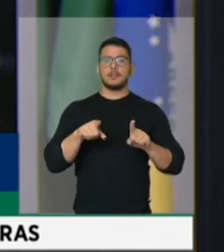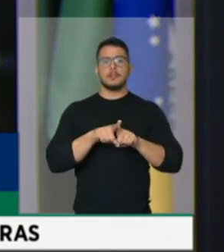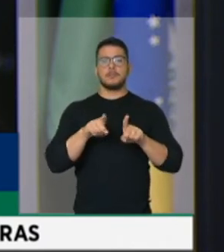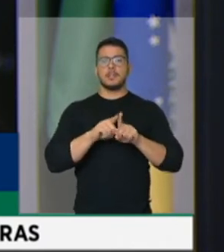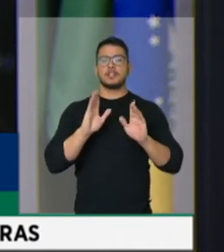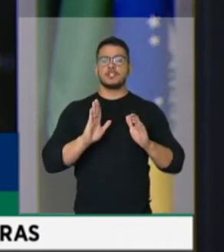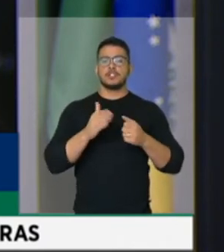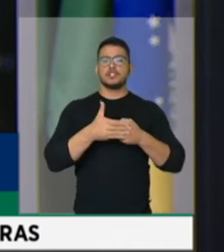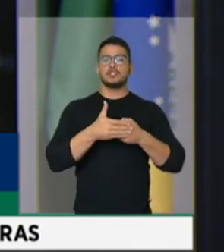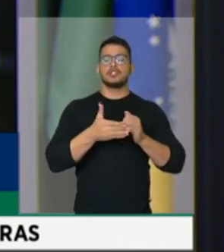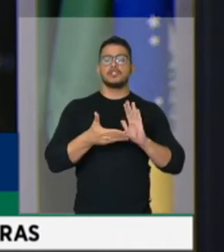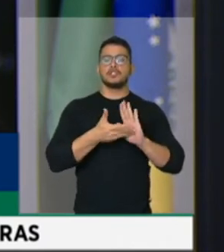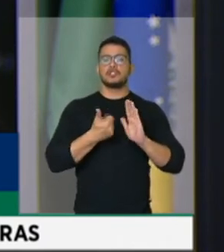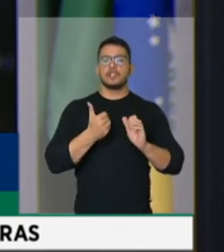MECANISMOS DE REPASSES DE RECURSOS PARA PROGRAMAS